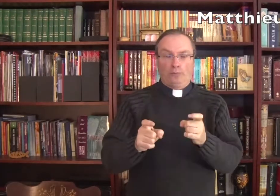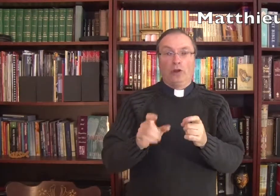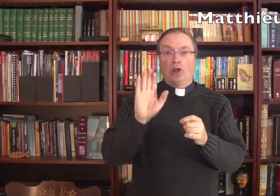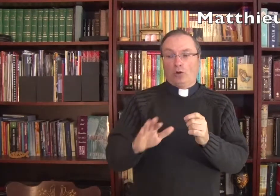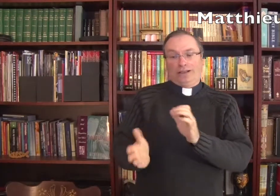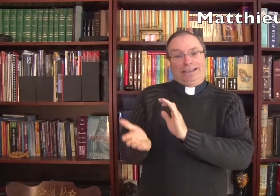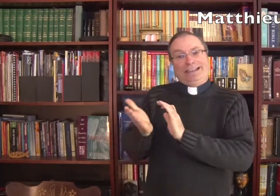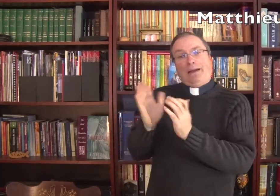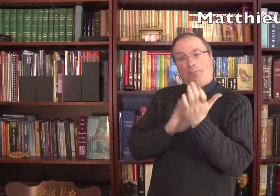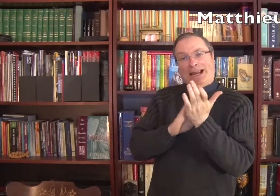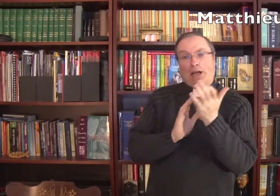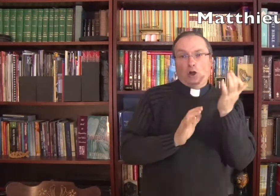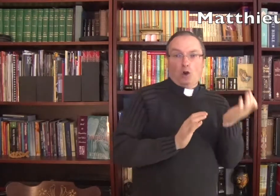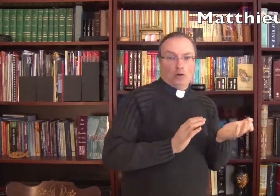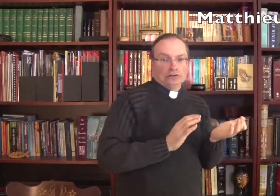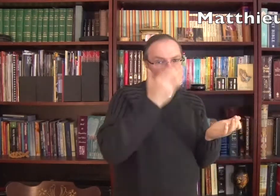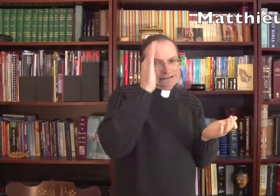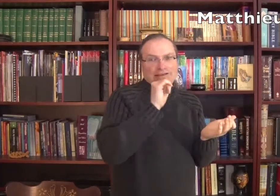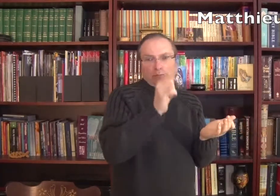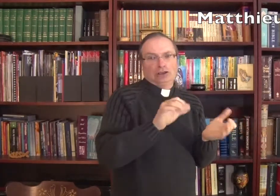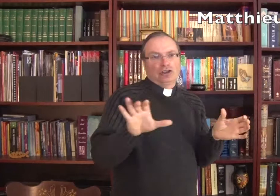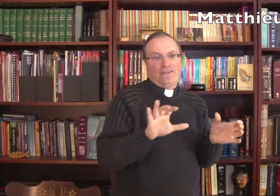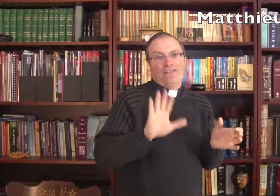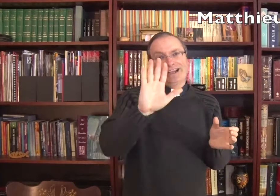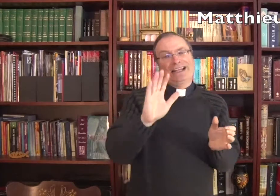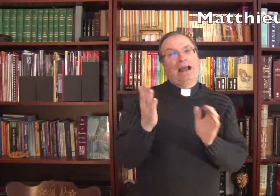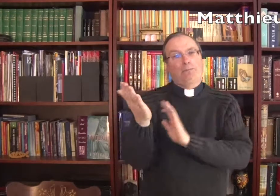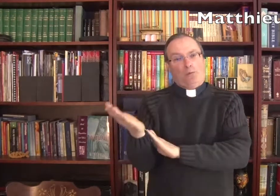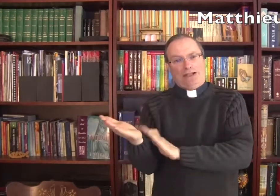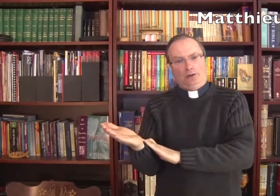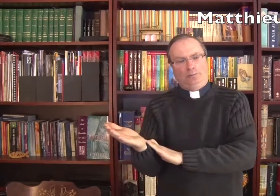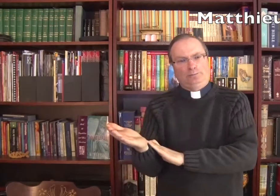que ta main gauche ne sache pas ce que fait ta droite,